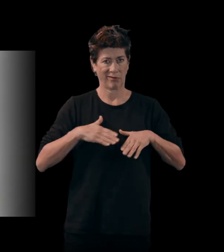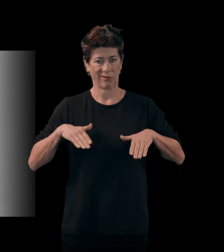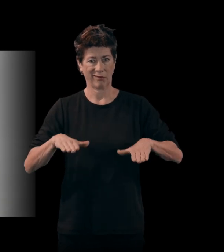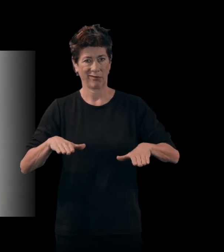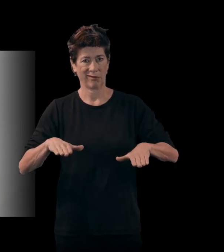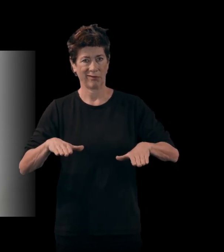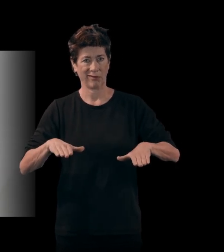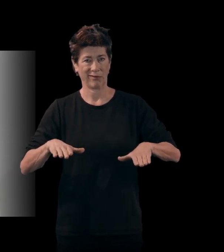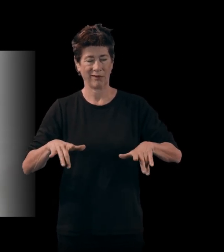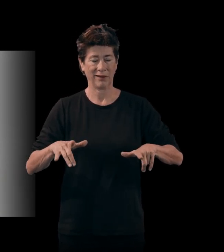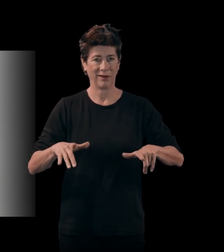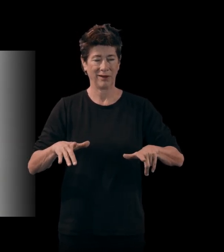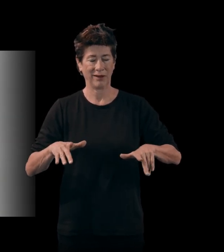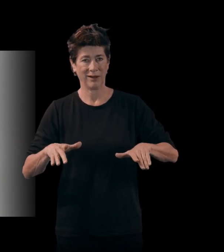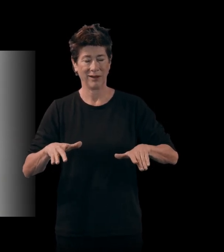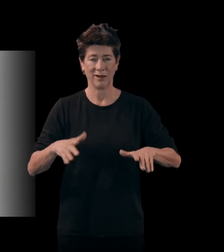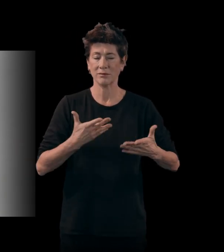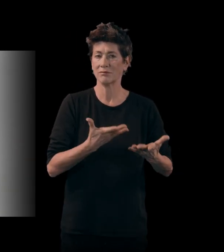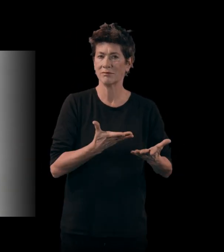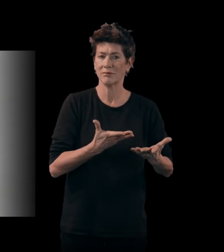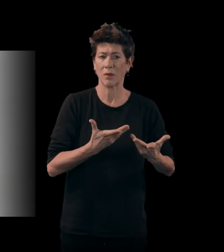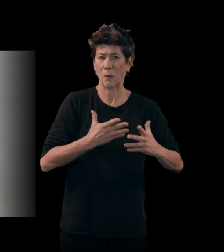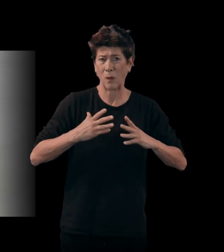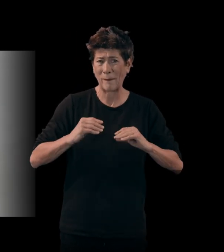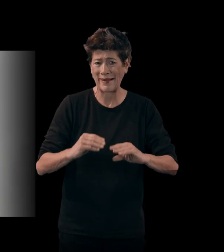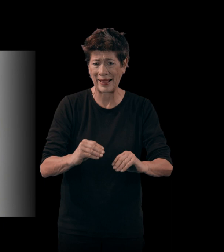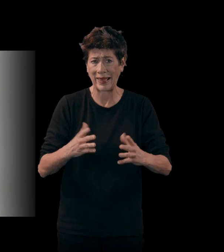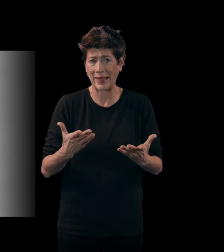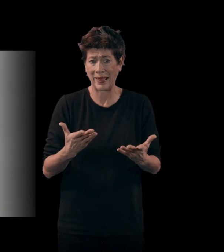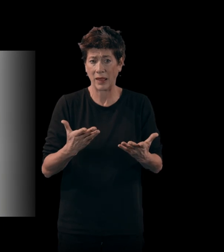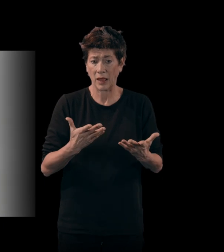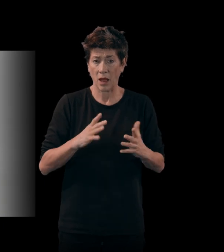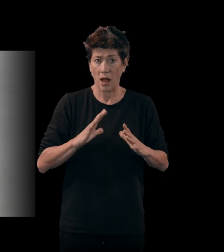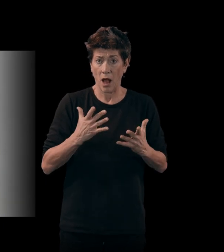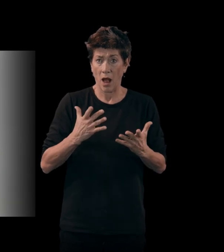écrivain à chaque fois, aussi bien en termes de concret, c'est-à-dire ce chantier-là, vous l'avez mené en parallèle,